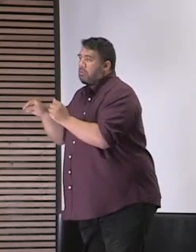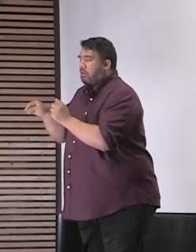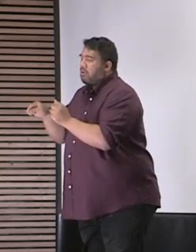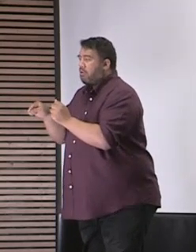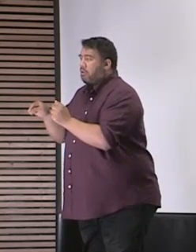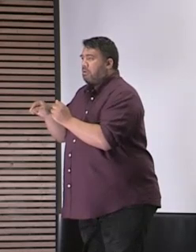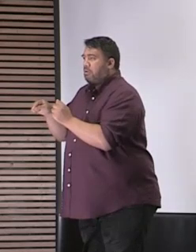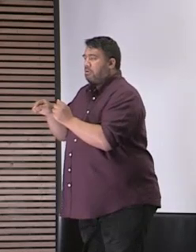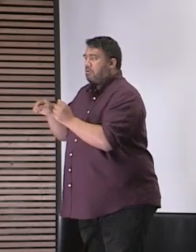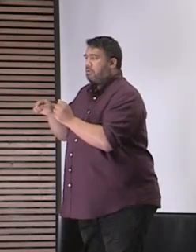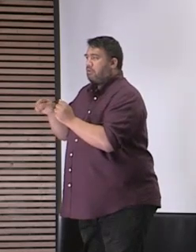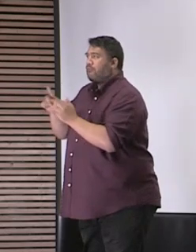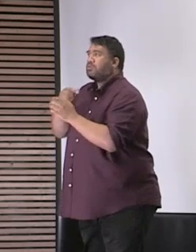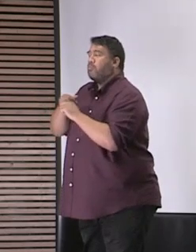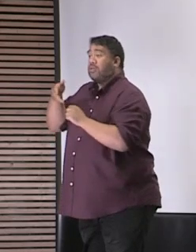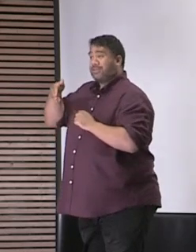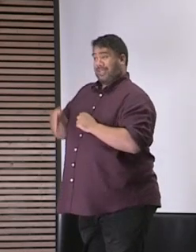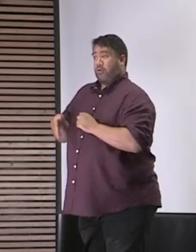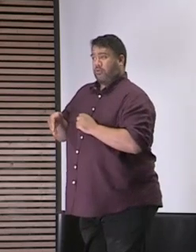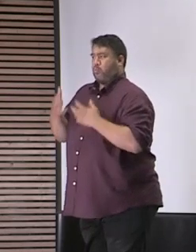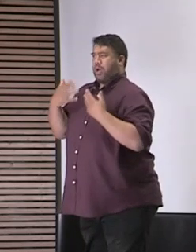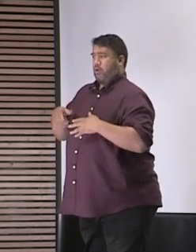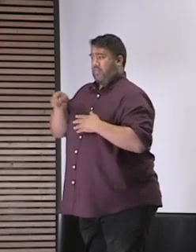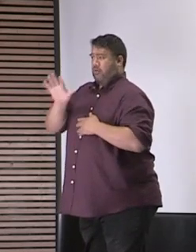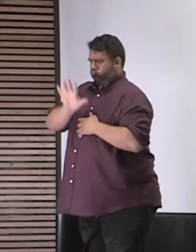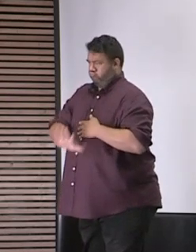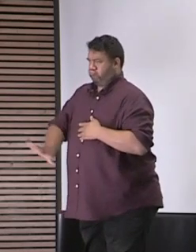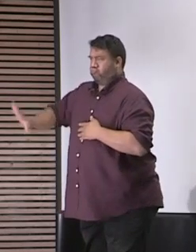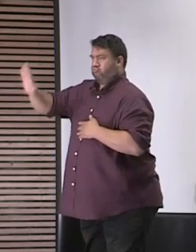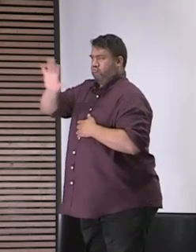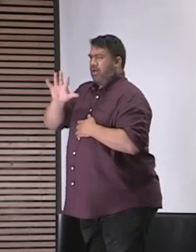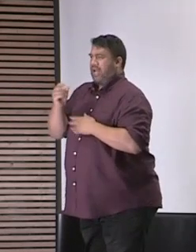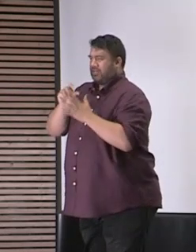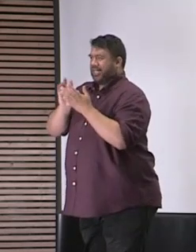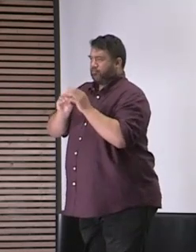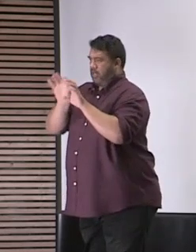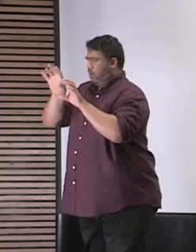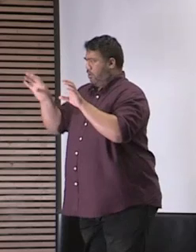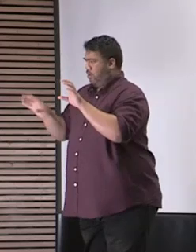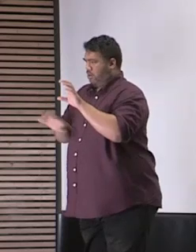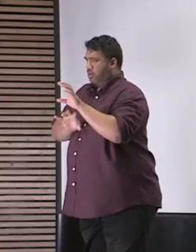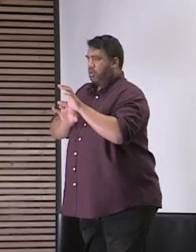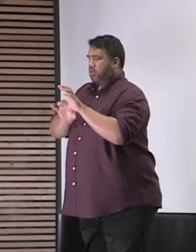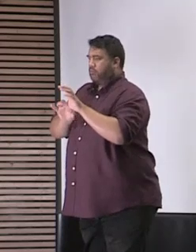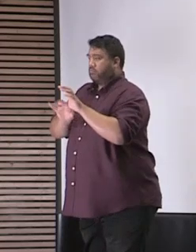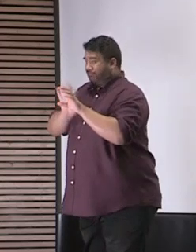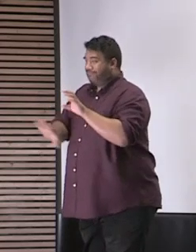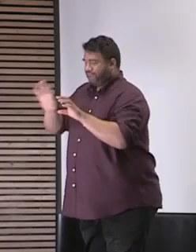detallado para la región DHB.